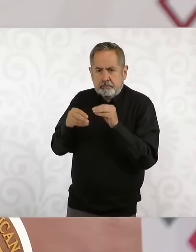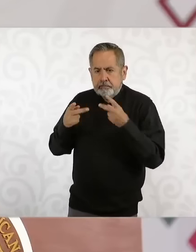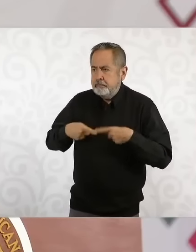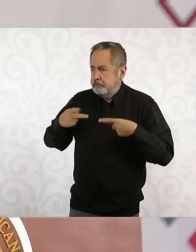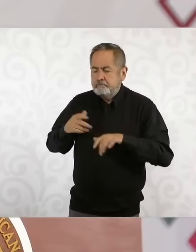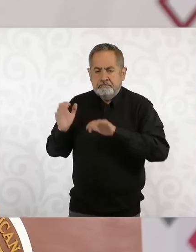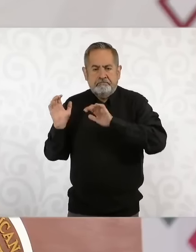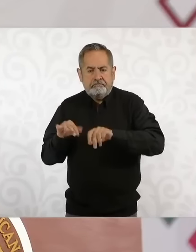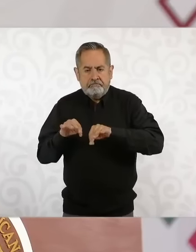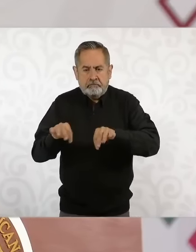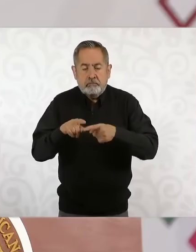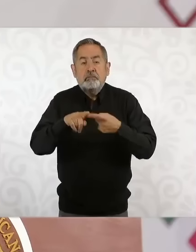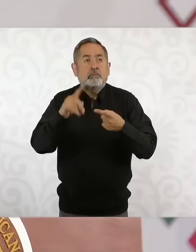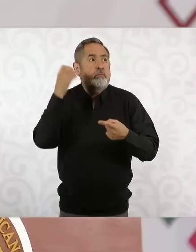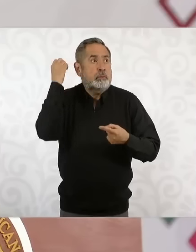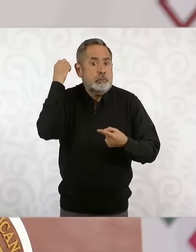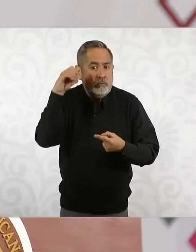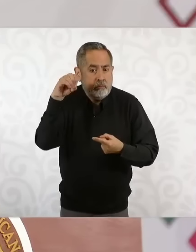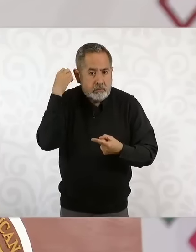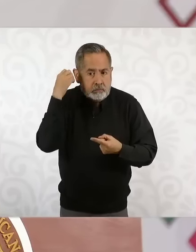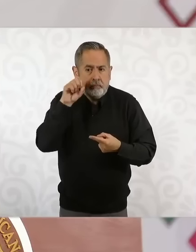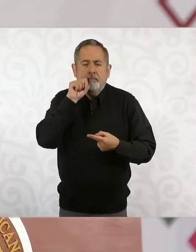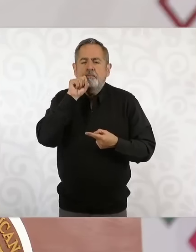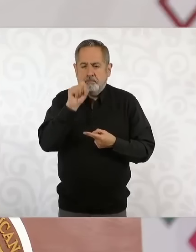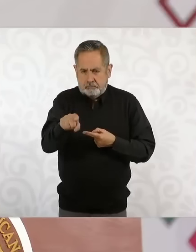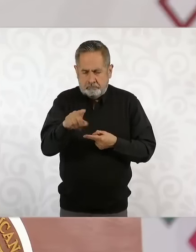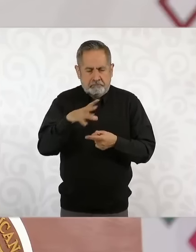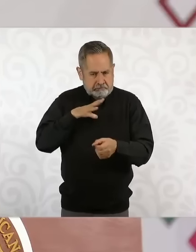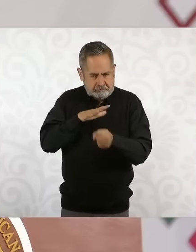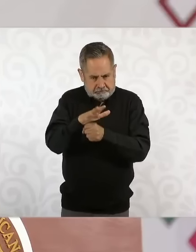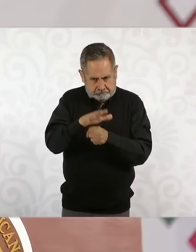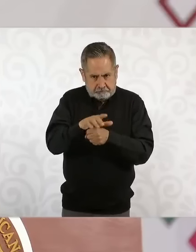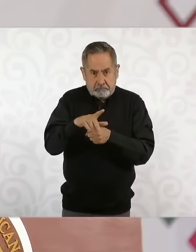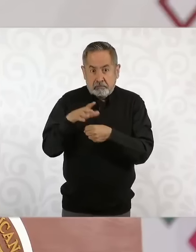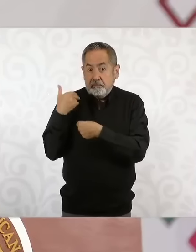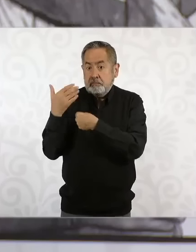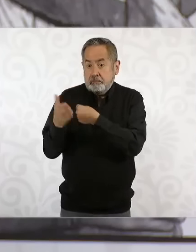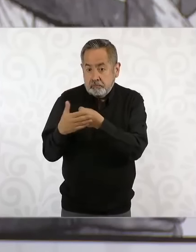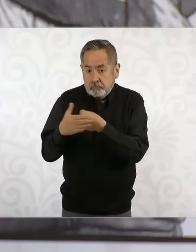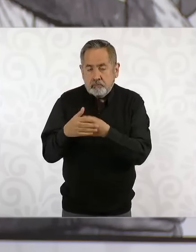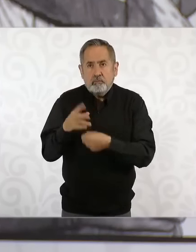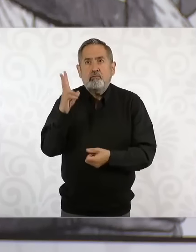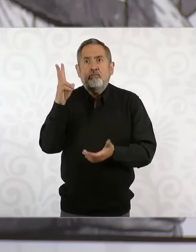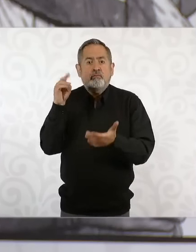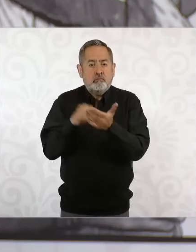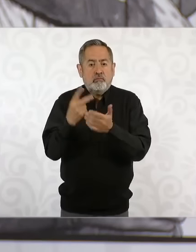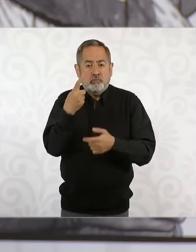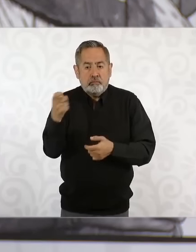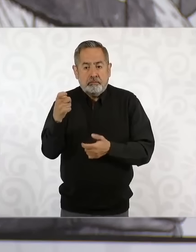pero en Oaxaca, además del personal existente, tendremos 2100 plazas más.